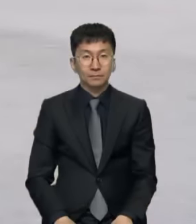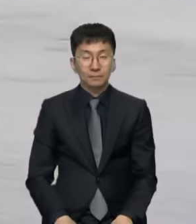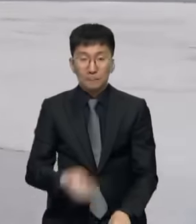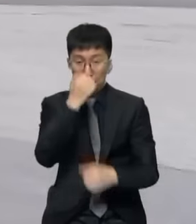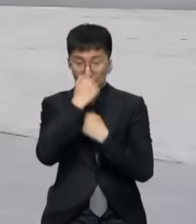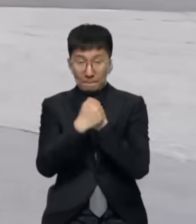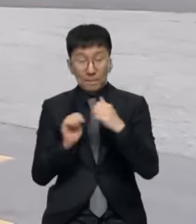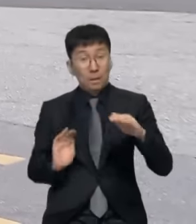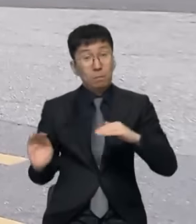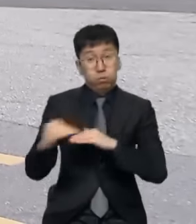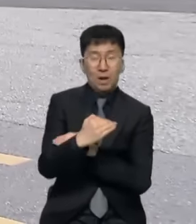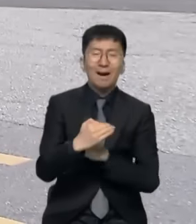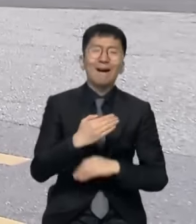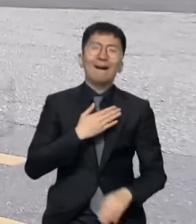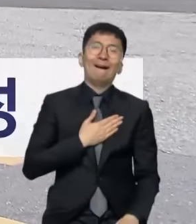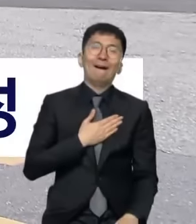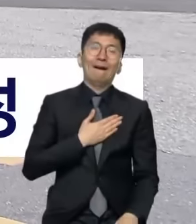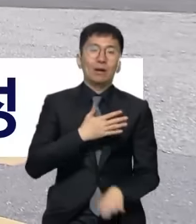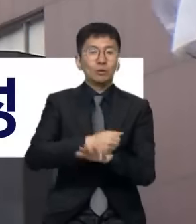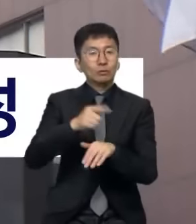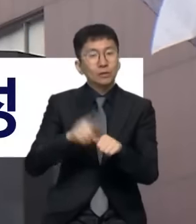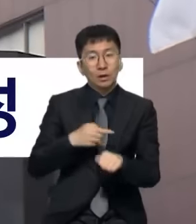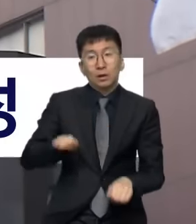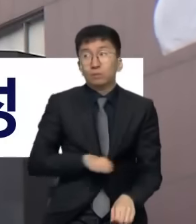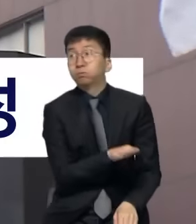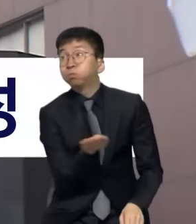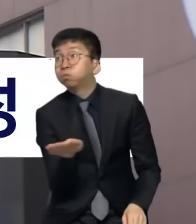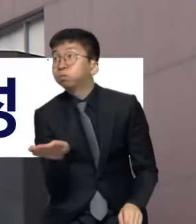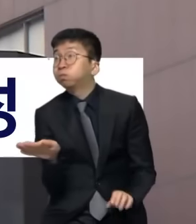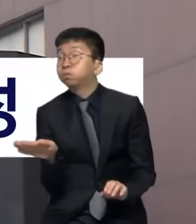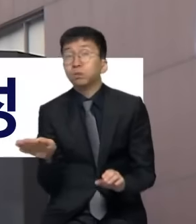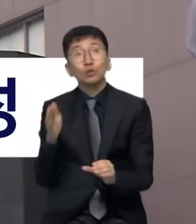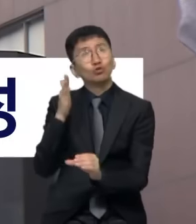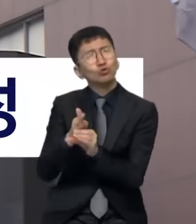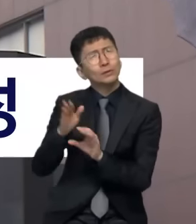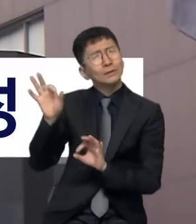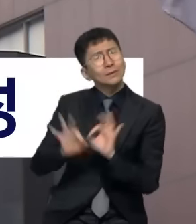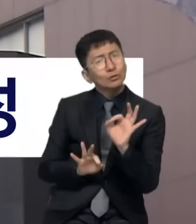깨달은 차 씨가 서둘러 일방통행 도로를 벗어나려다 큰 사고를 낸 건 아닌지